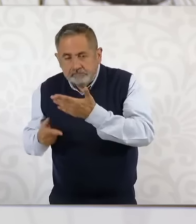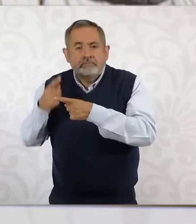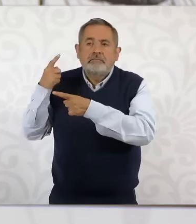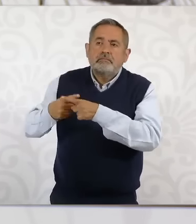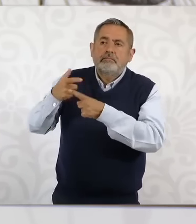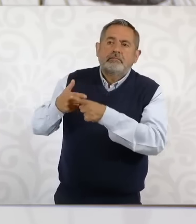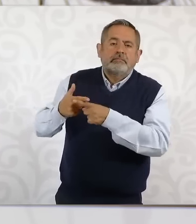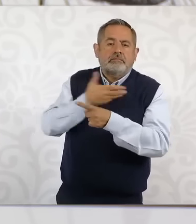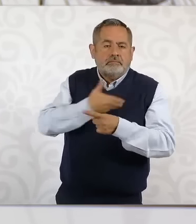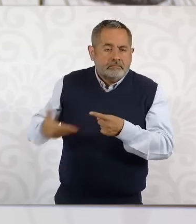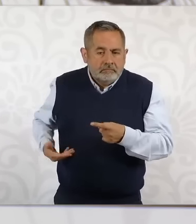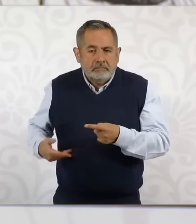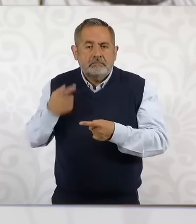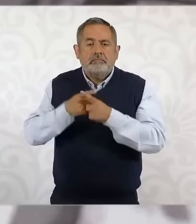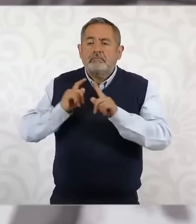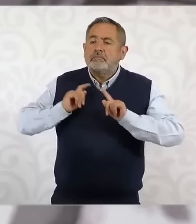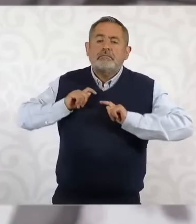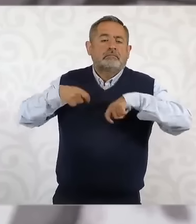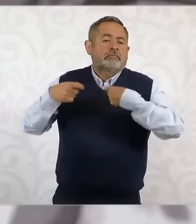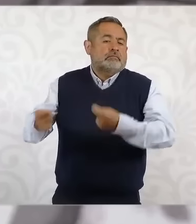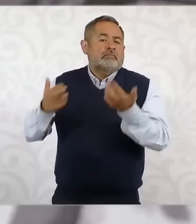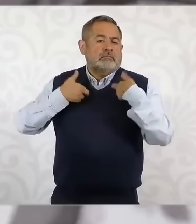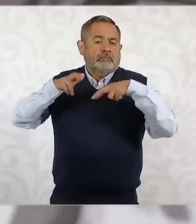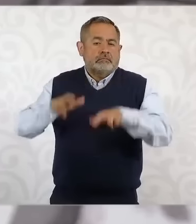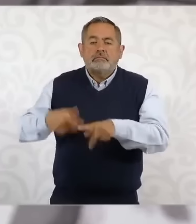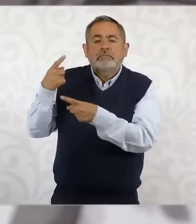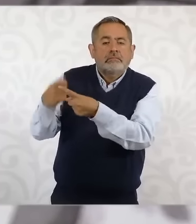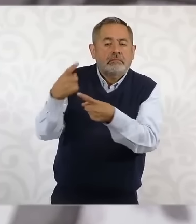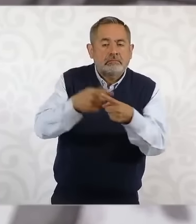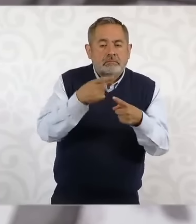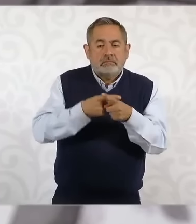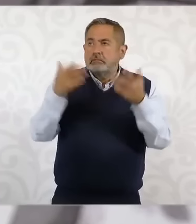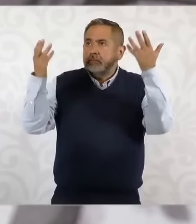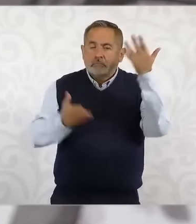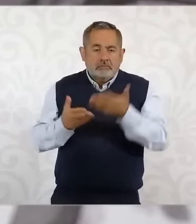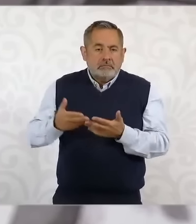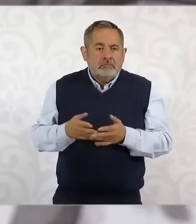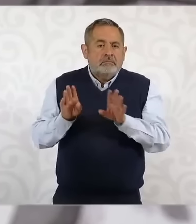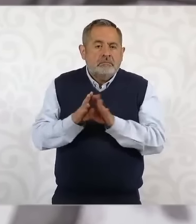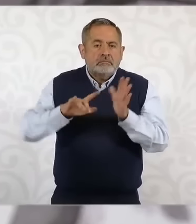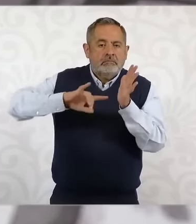en otros casos van a venir ellos y estamos viendo cuándo llegarían para ver cómo lo recibimos aquí